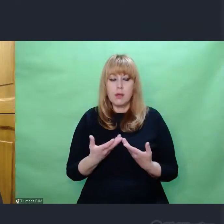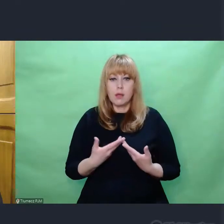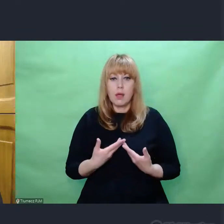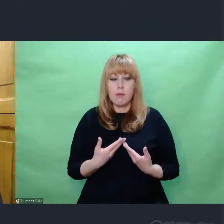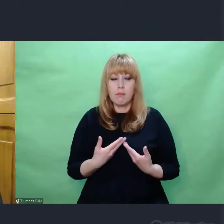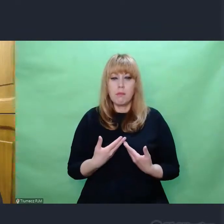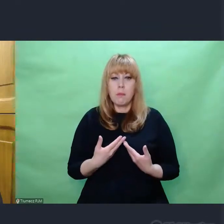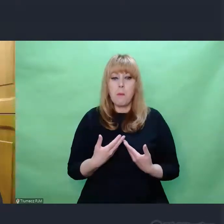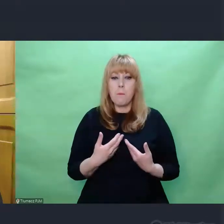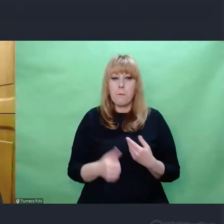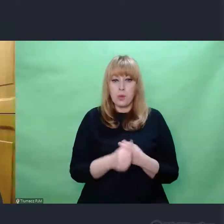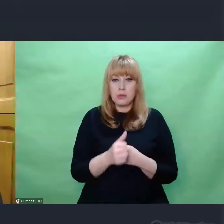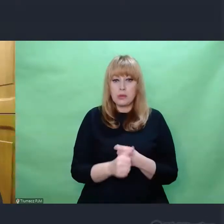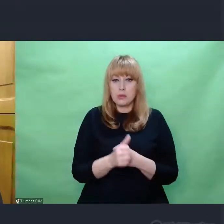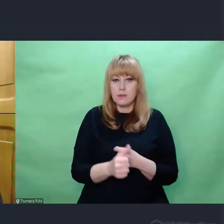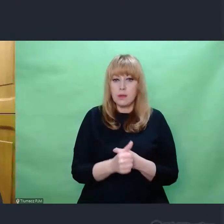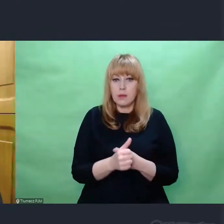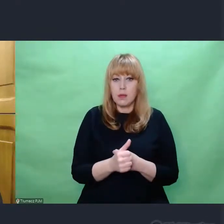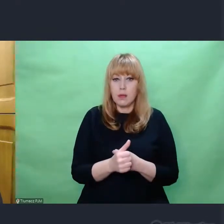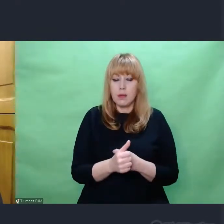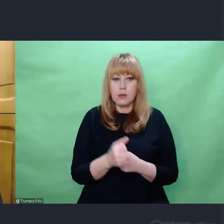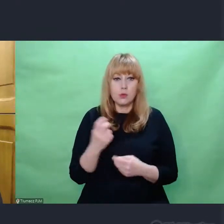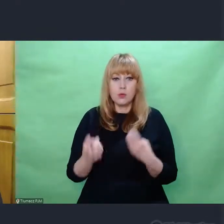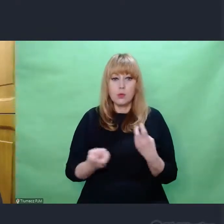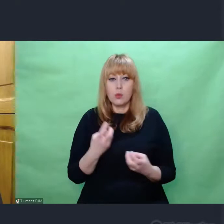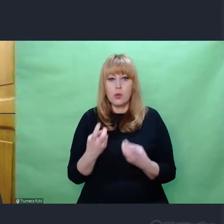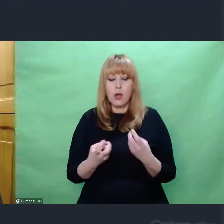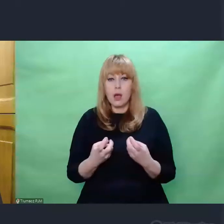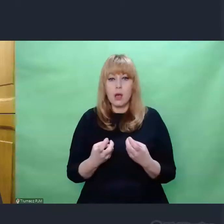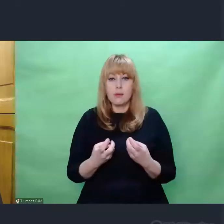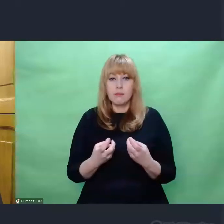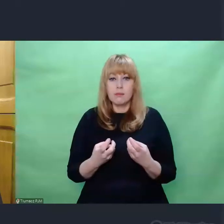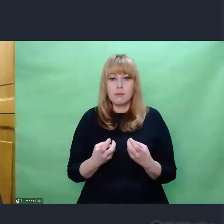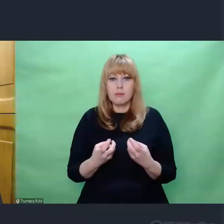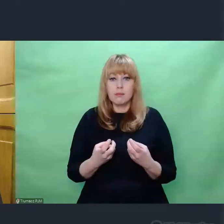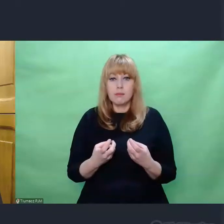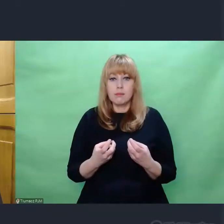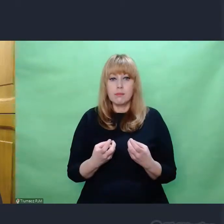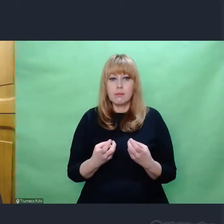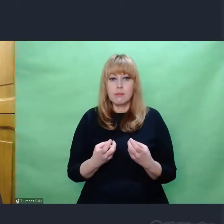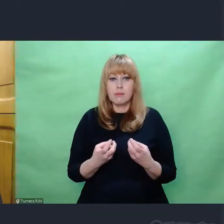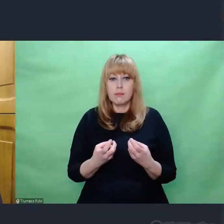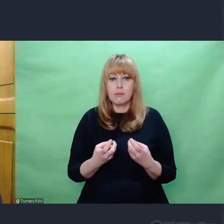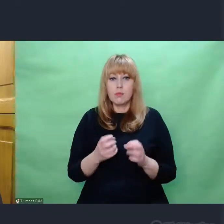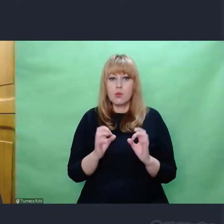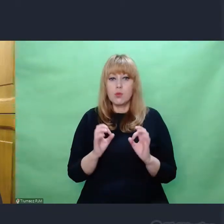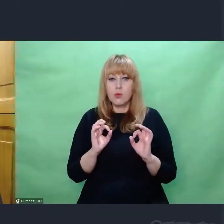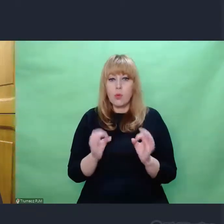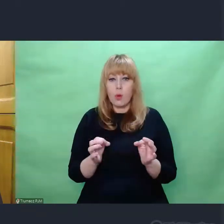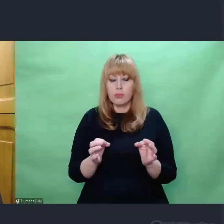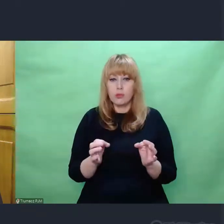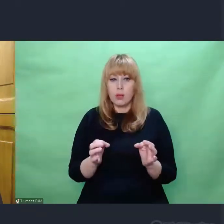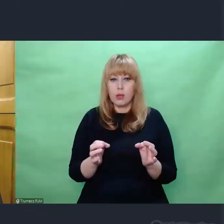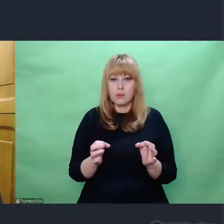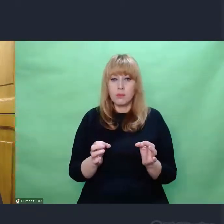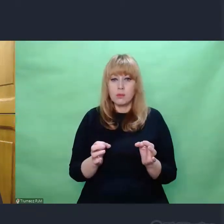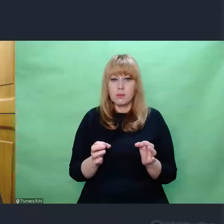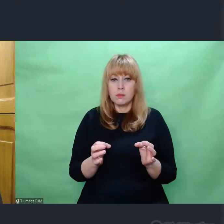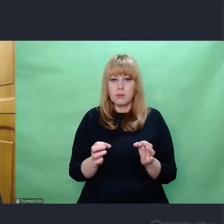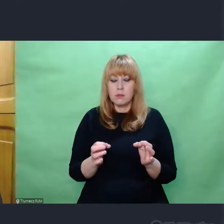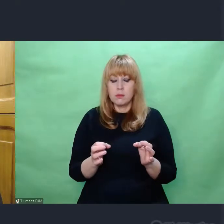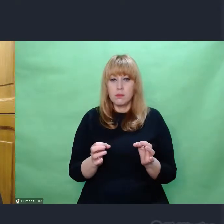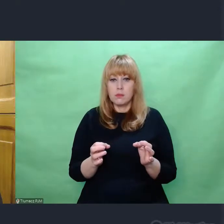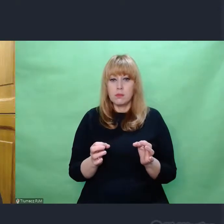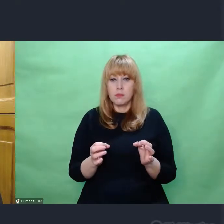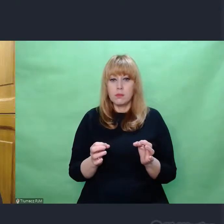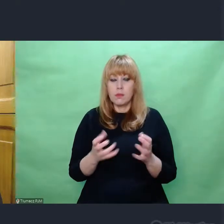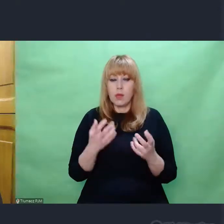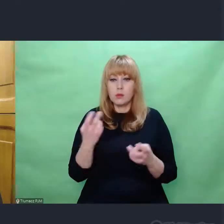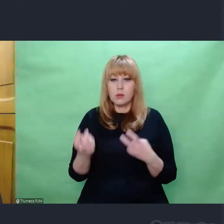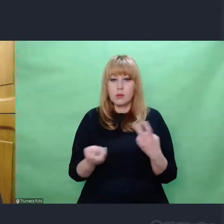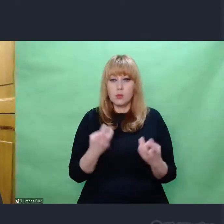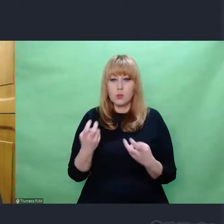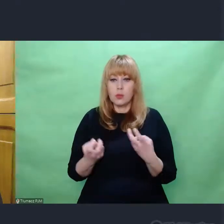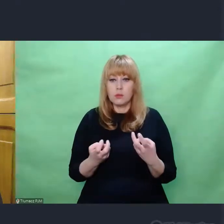Był owocny, był dobry, był pod względem poszukiwania ciekawy